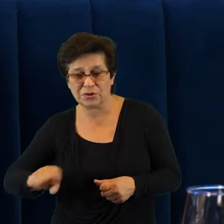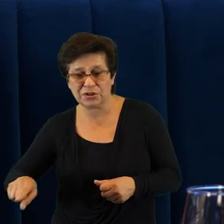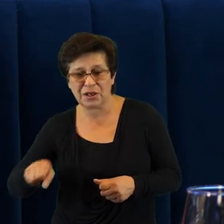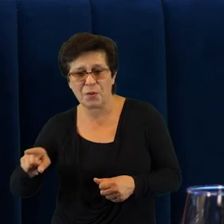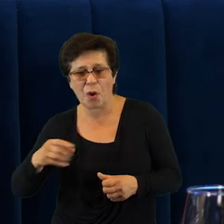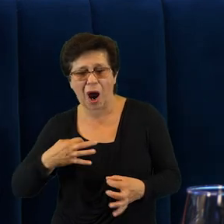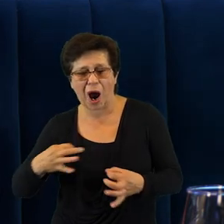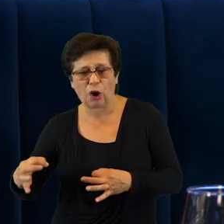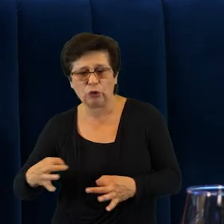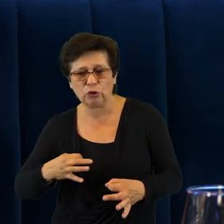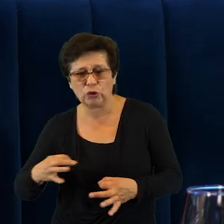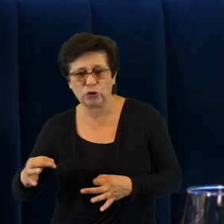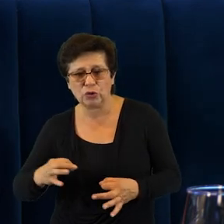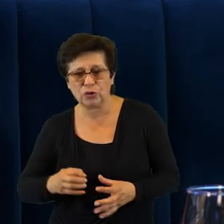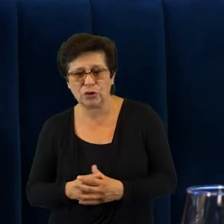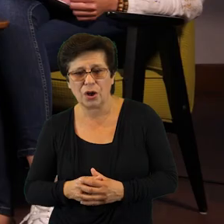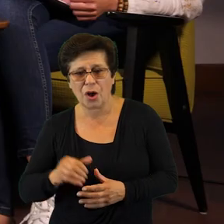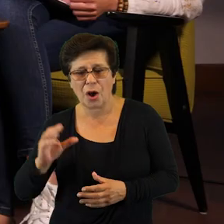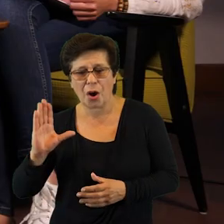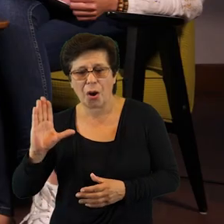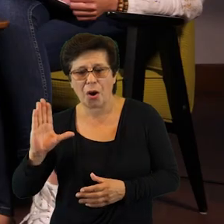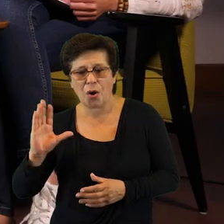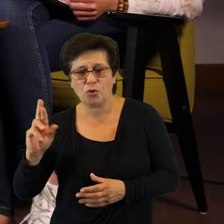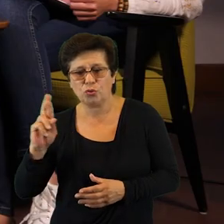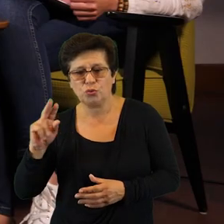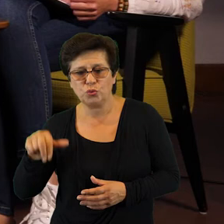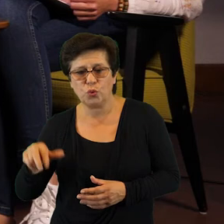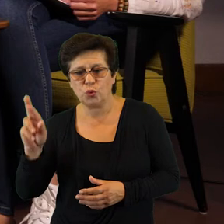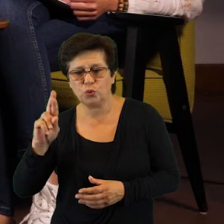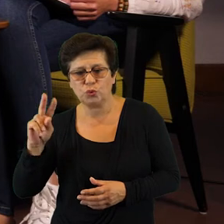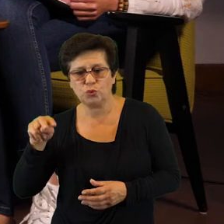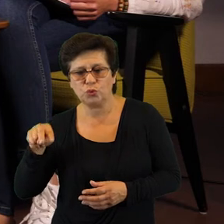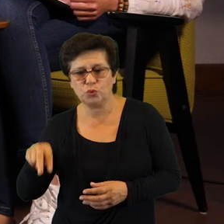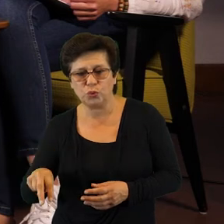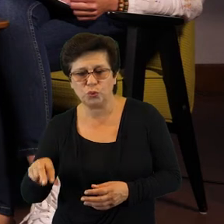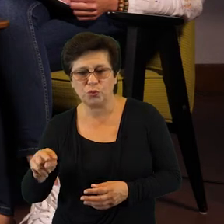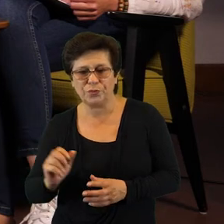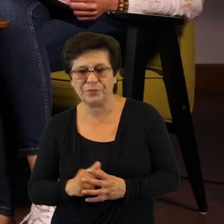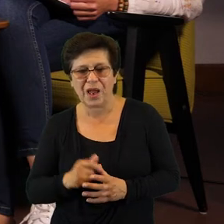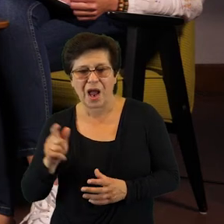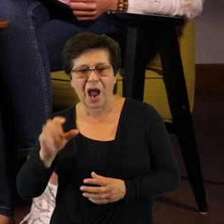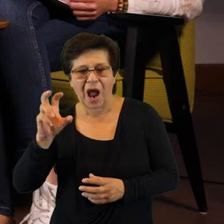który się nazywał Józef Zembrzuski, pseudonim "Żużu". To był taki halabardnik, o którym Hanuszkiewicz mówił: